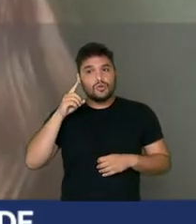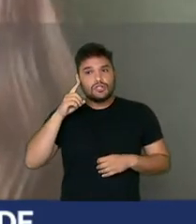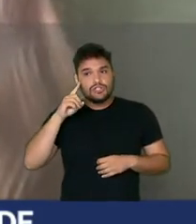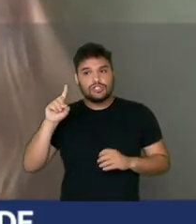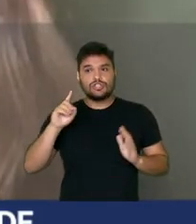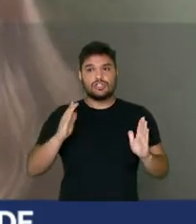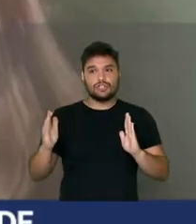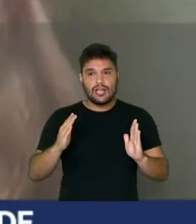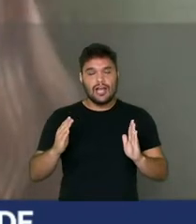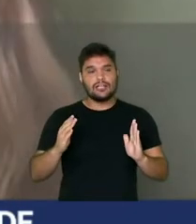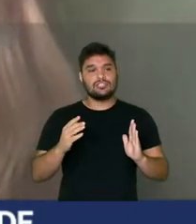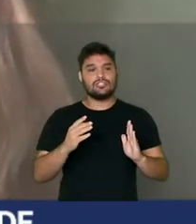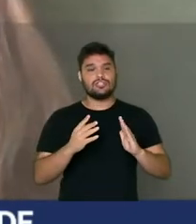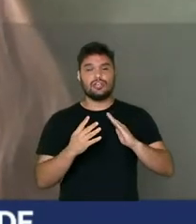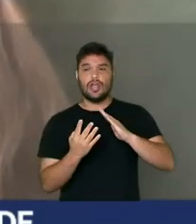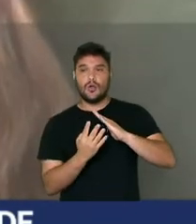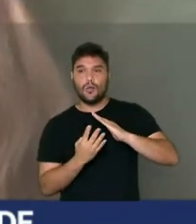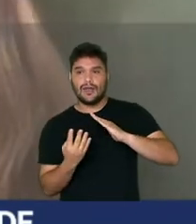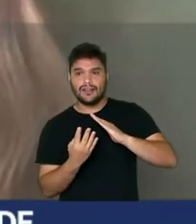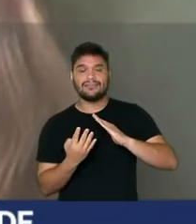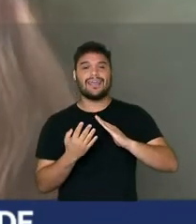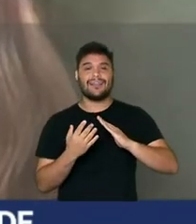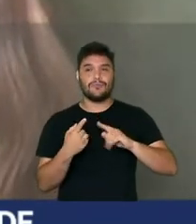PORQUE ESTOU ME, ESTOU NO MEU ÚLTIMO DIA DE QUARENTENA DO COVID, SENÃO ESTARIA PESSOALMENTE, MAS QUERO DIZER